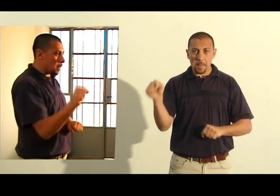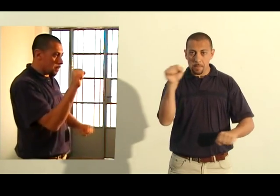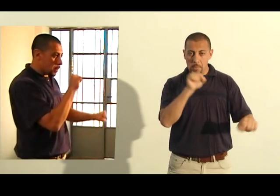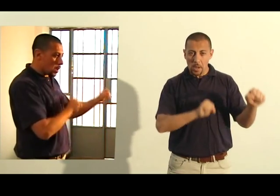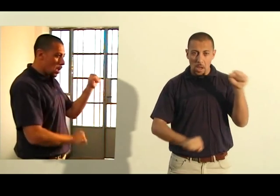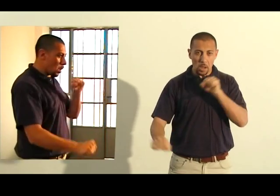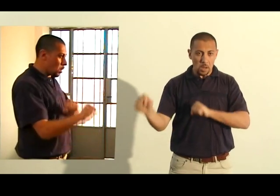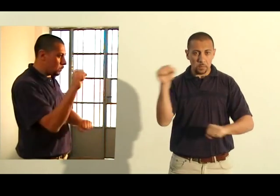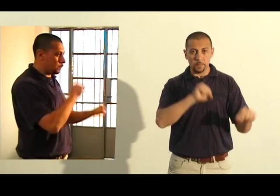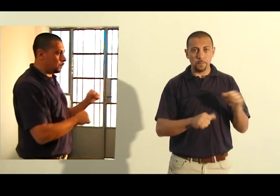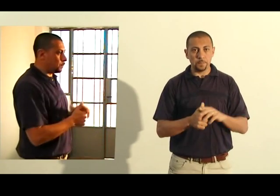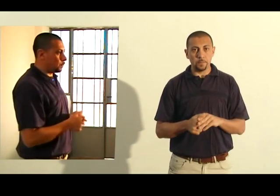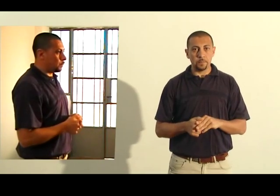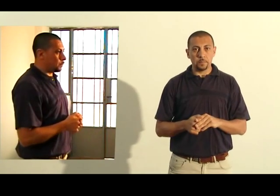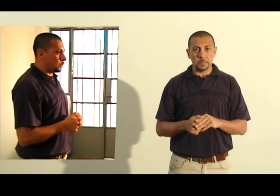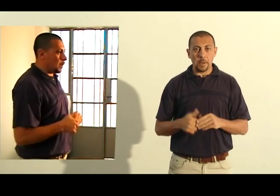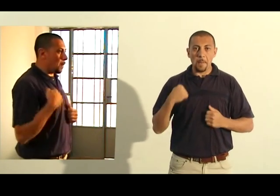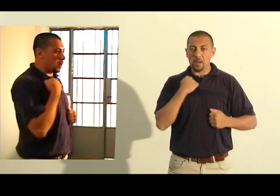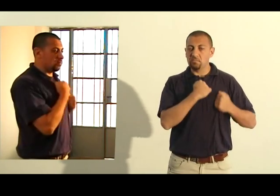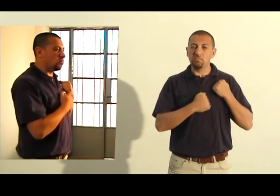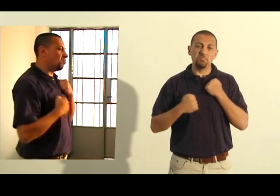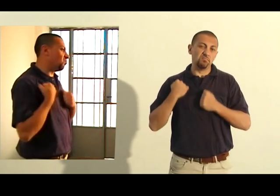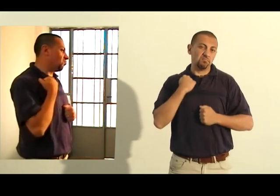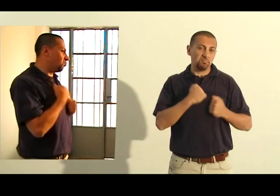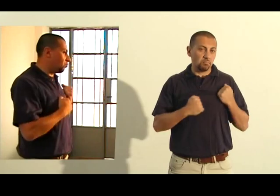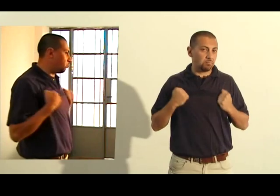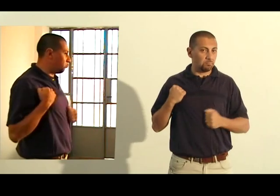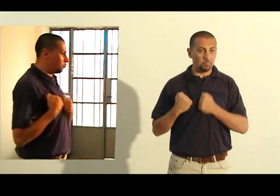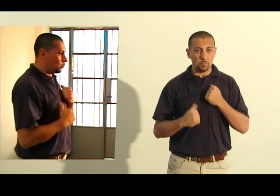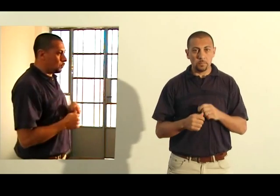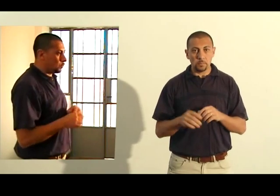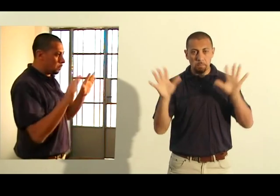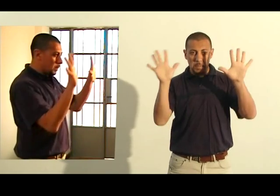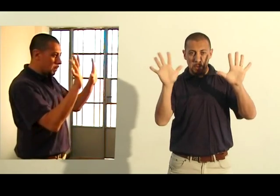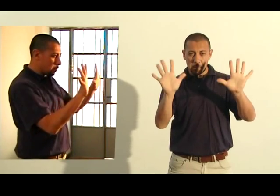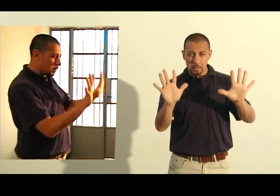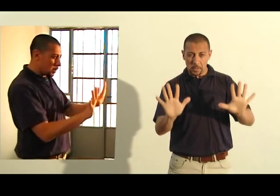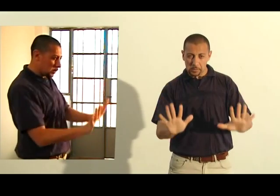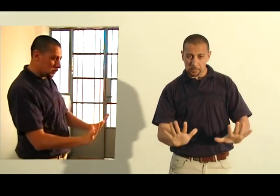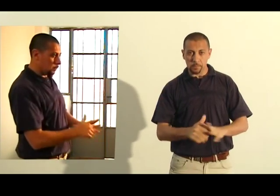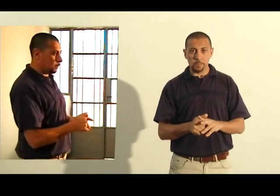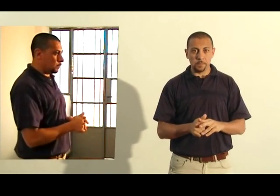LIMPIAR BAÑARSE PREPARAR